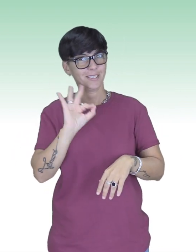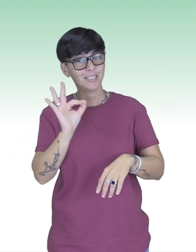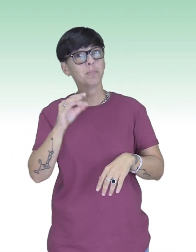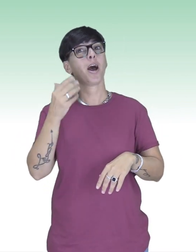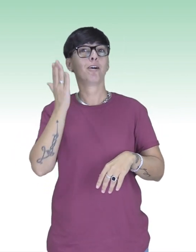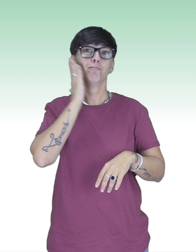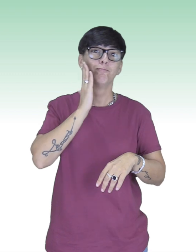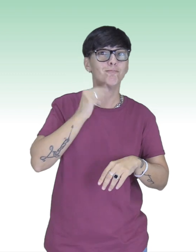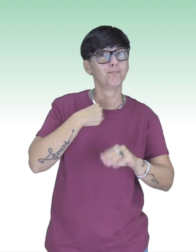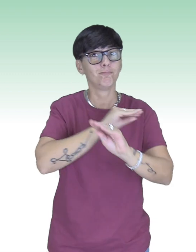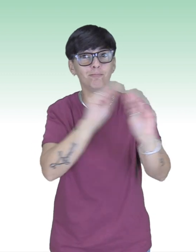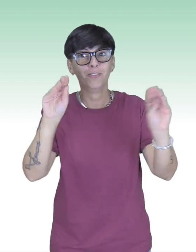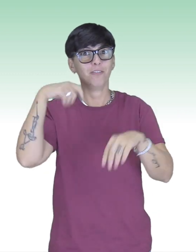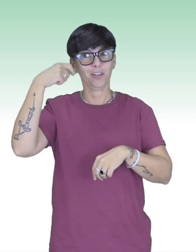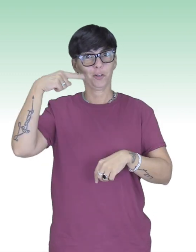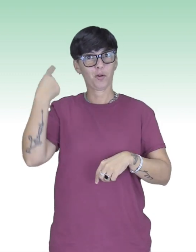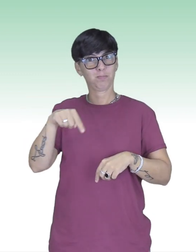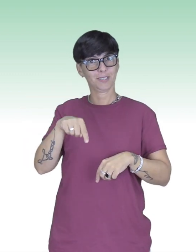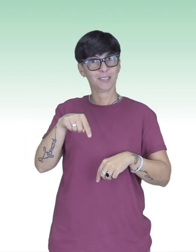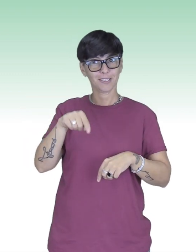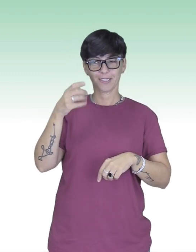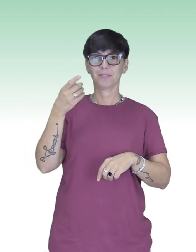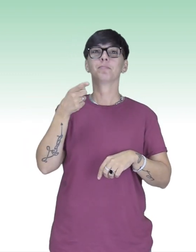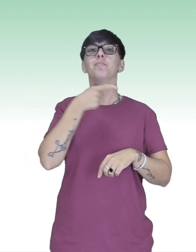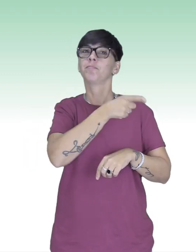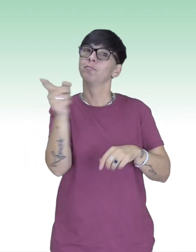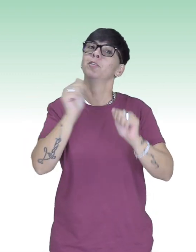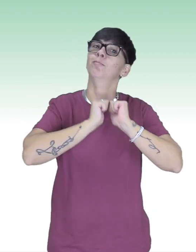e tutte le espressioni della meravigliosa